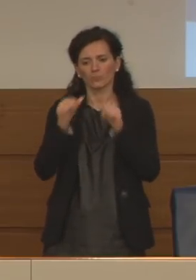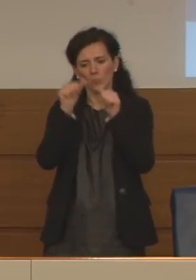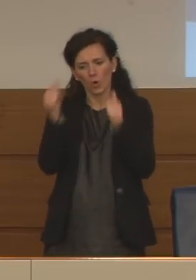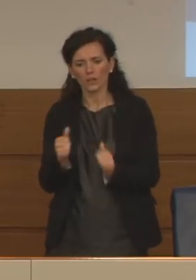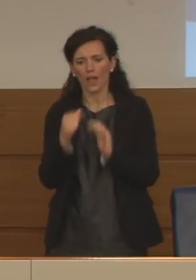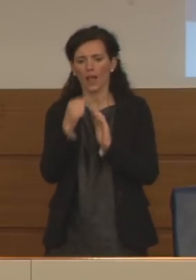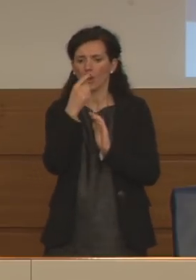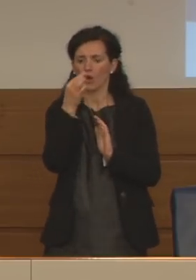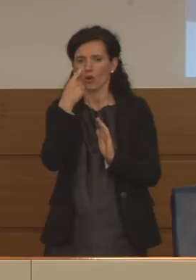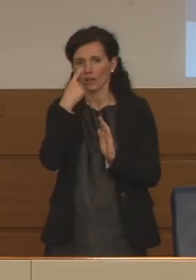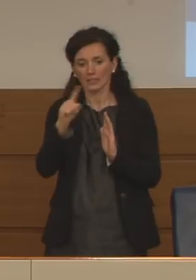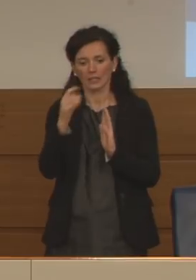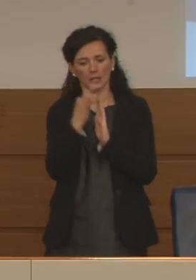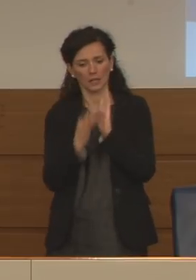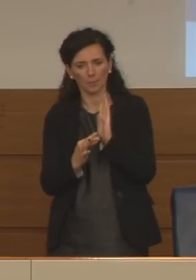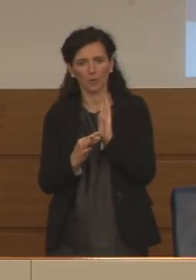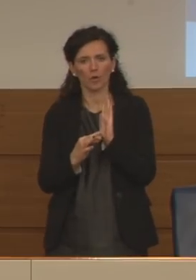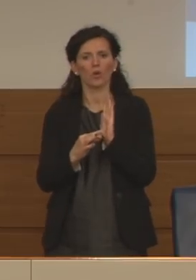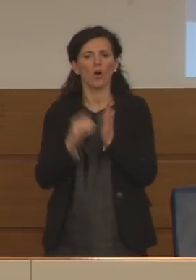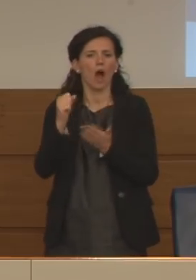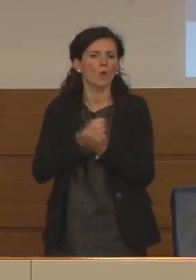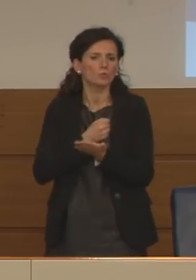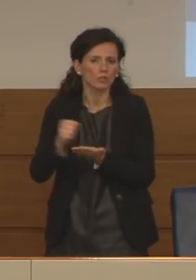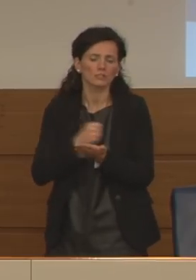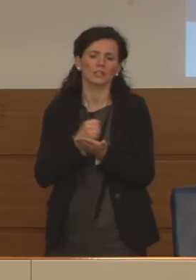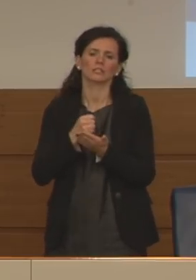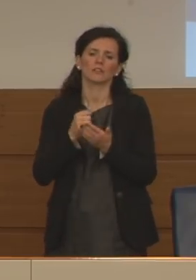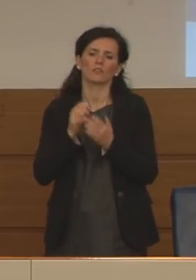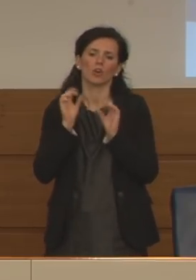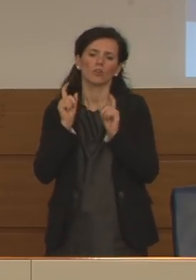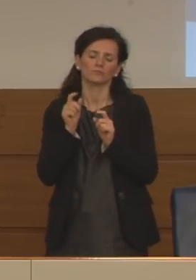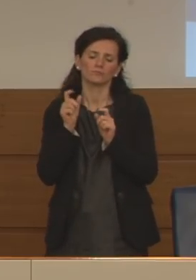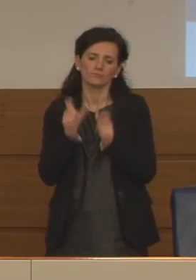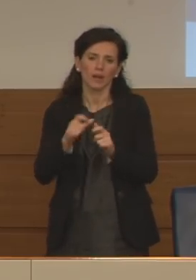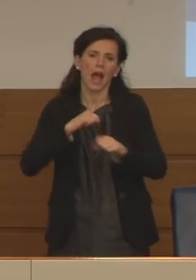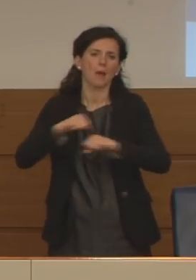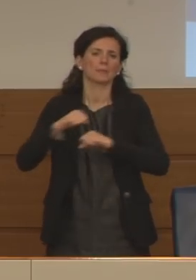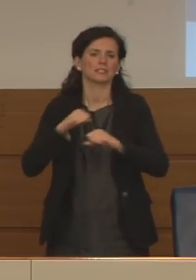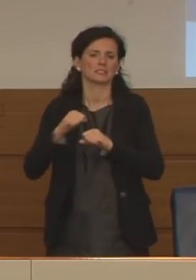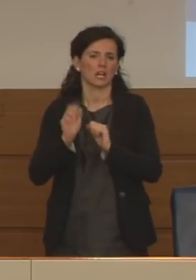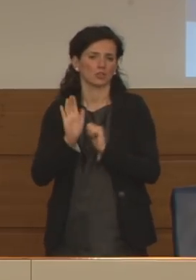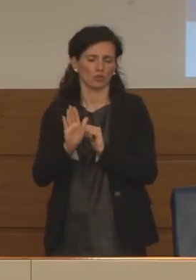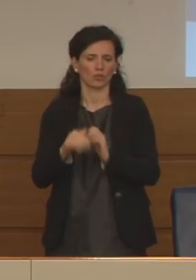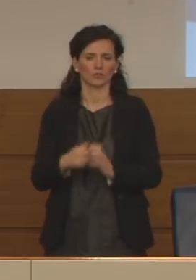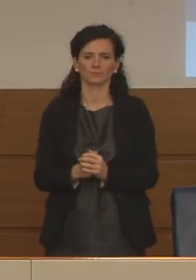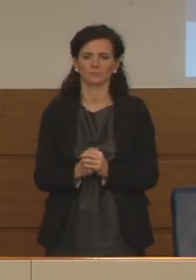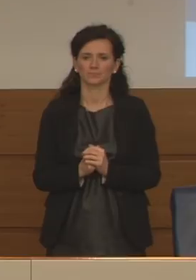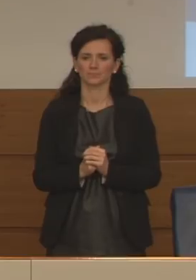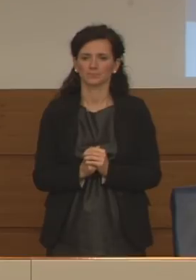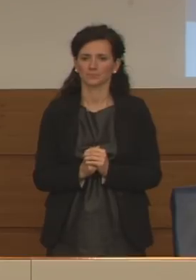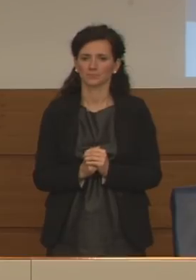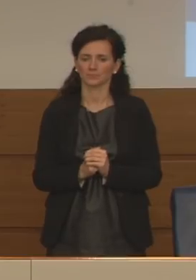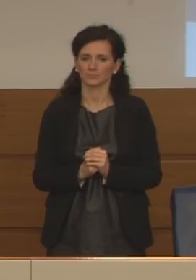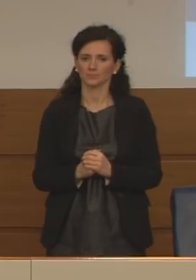immediato con le amministrazioni di appartenenza. Sono sicuro che